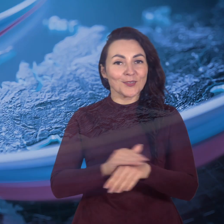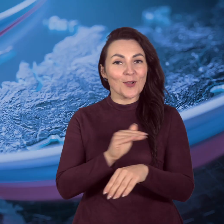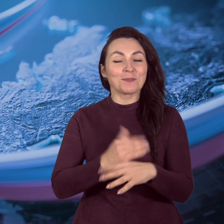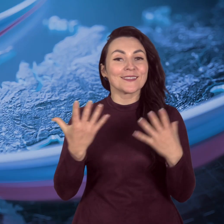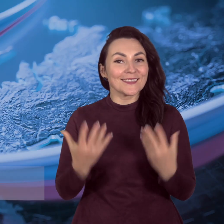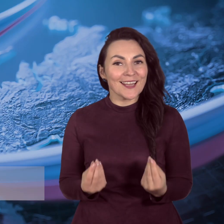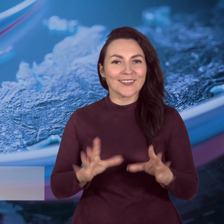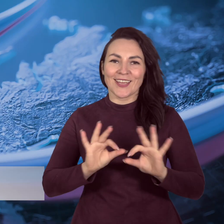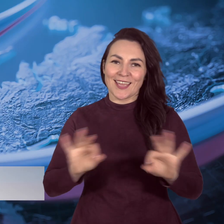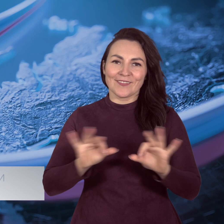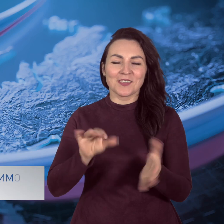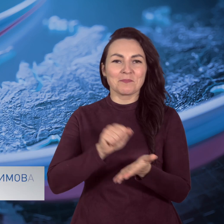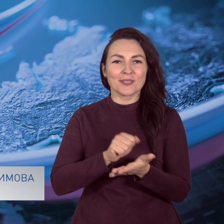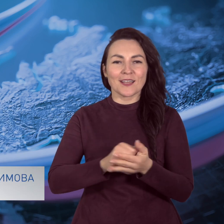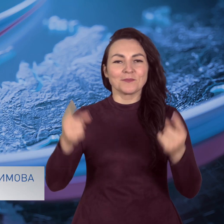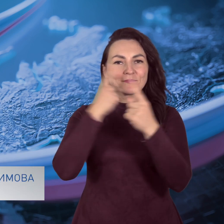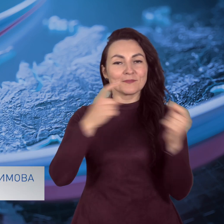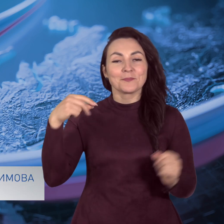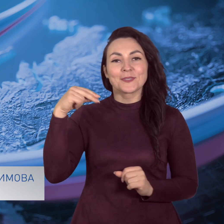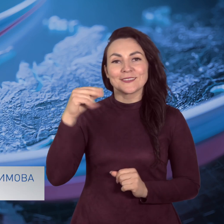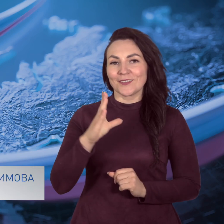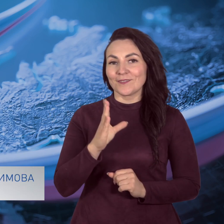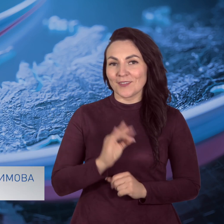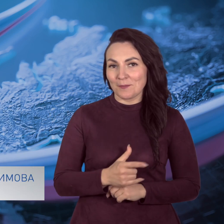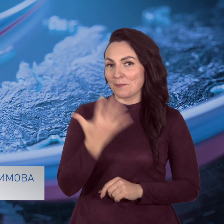Добрый день, в эфире пресс-служба Президента ВОГ.